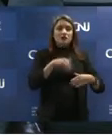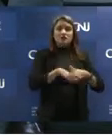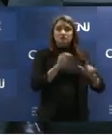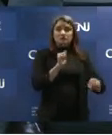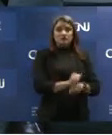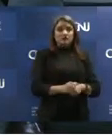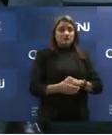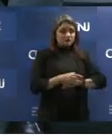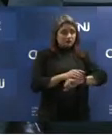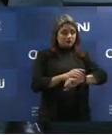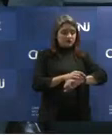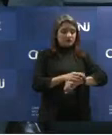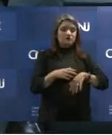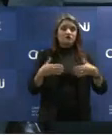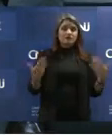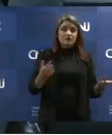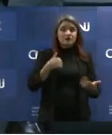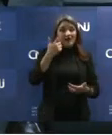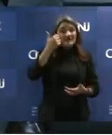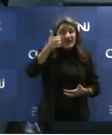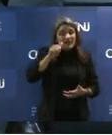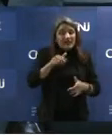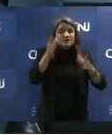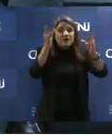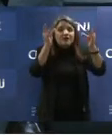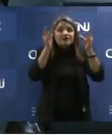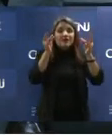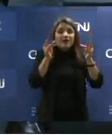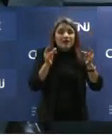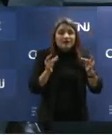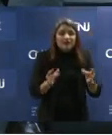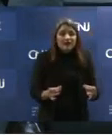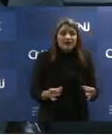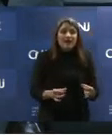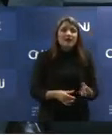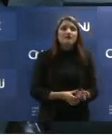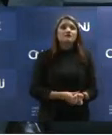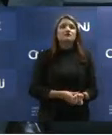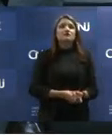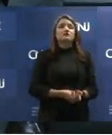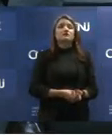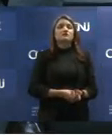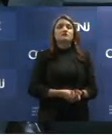a análise detalhada do feito na origem e entendendo pelo seu arquivamento,